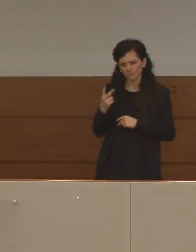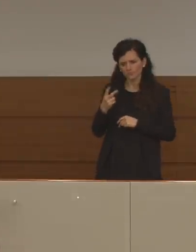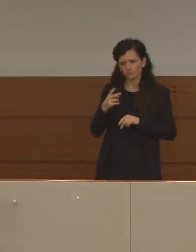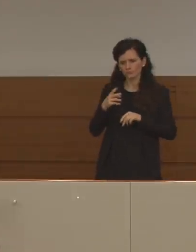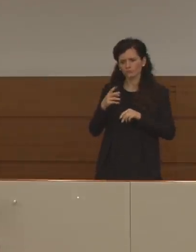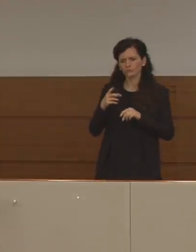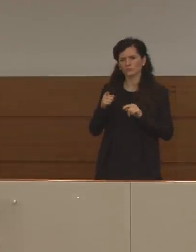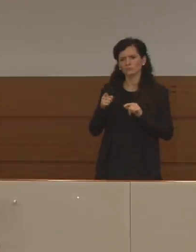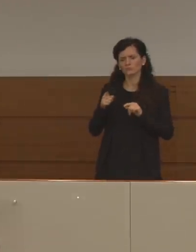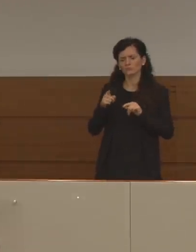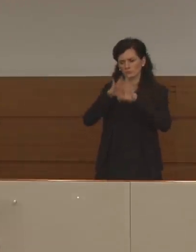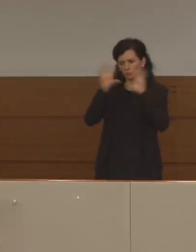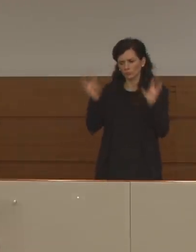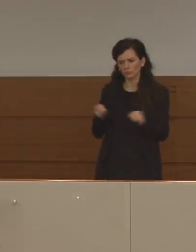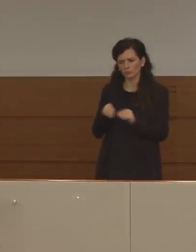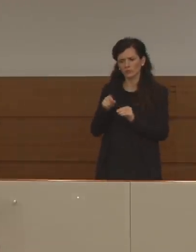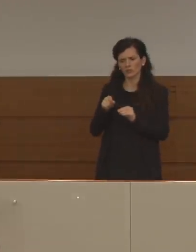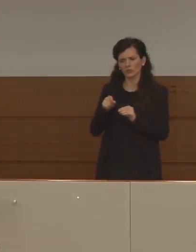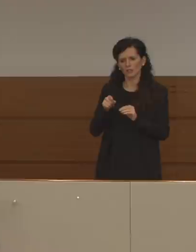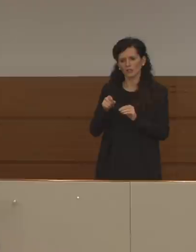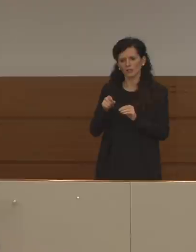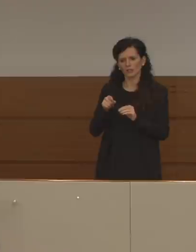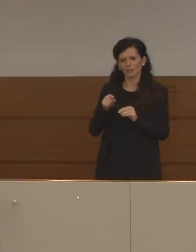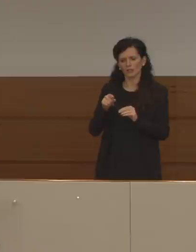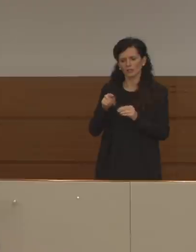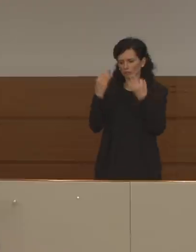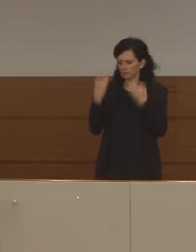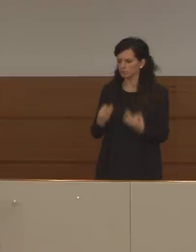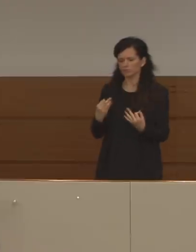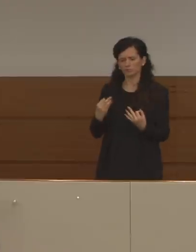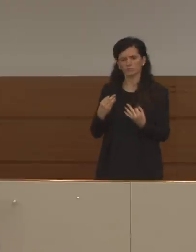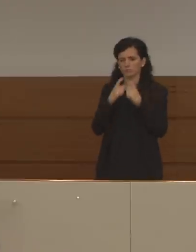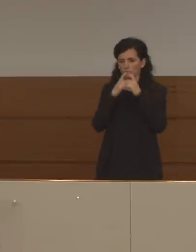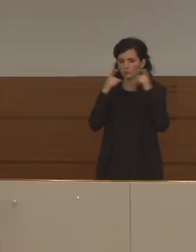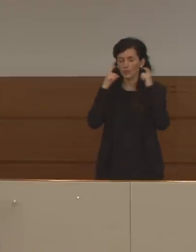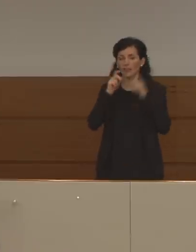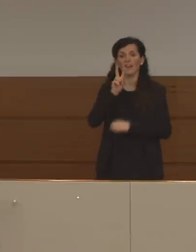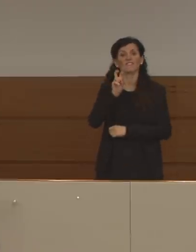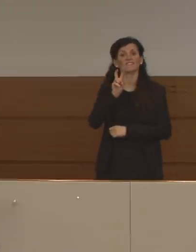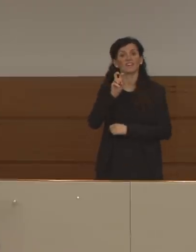numero delle commesse effettuate, 20 milioni di mascherine che